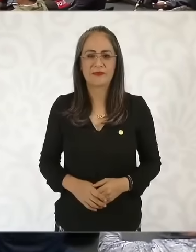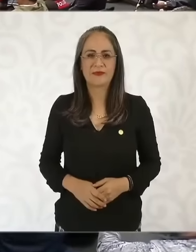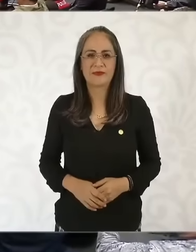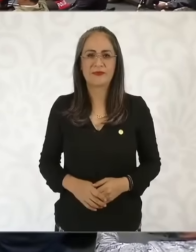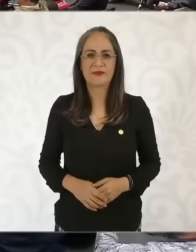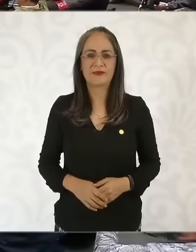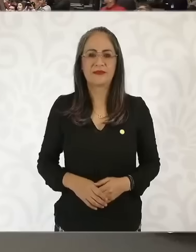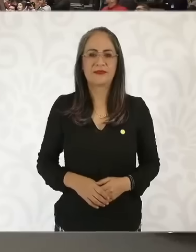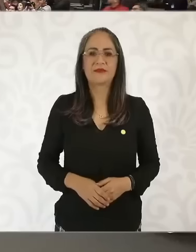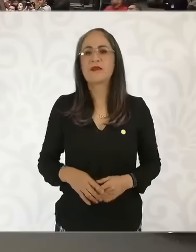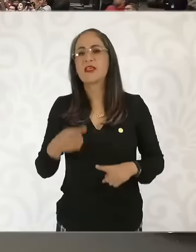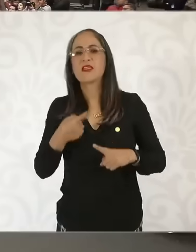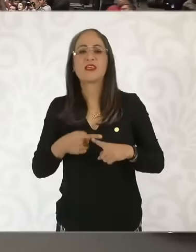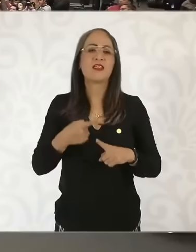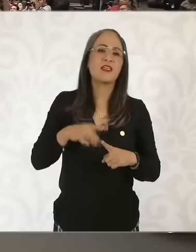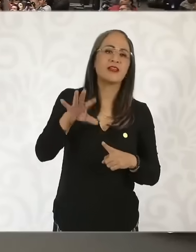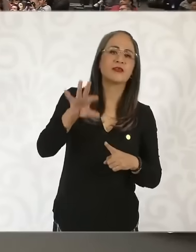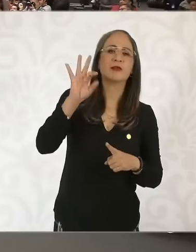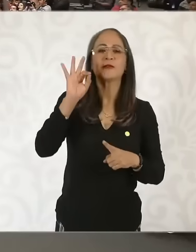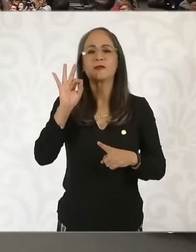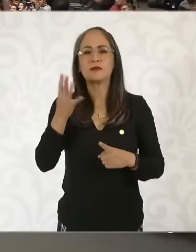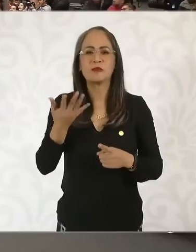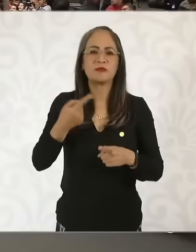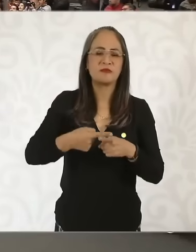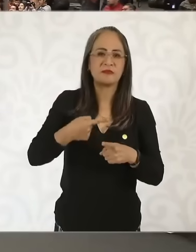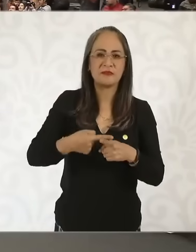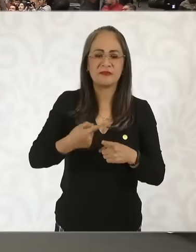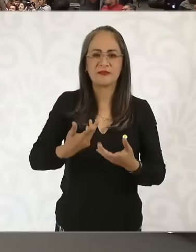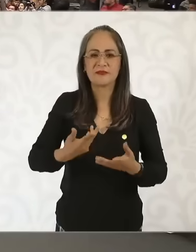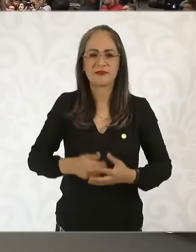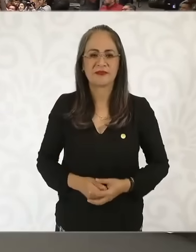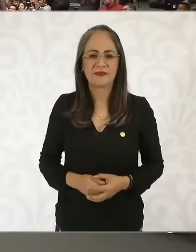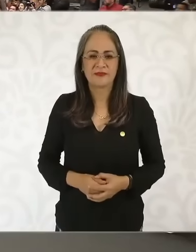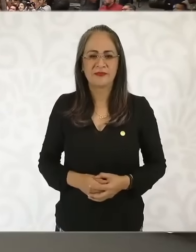A ver, ¿con quién vamos? ¿Con quién vamos? ¿Con quién vamos? ¿Con quién vamos? Este,